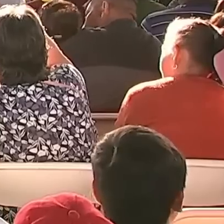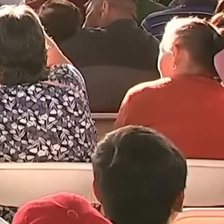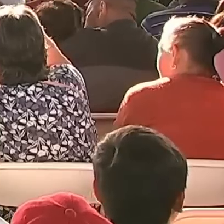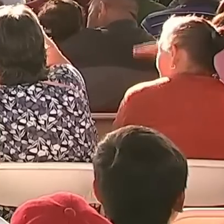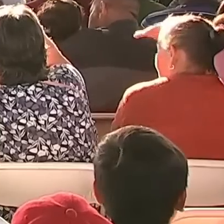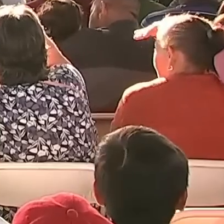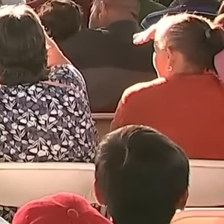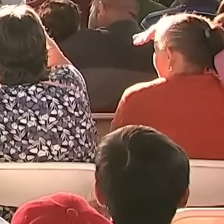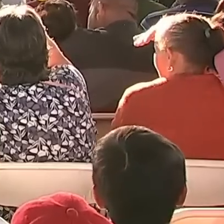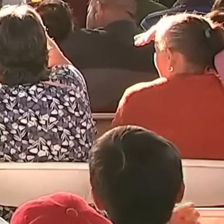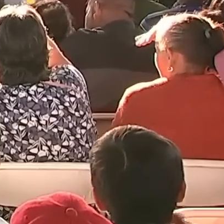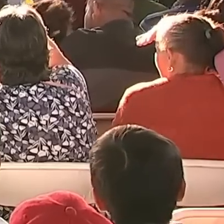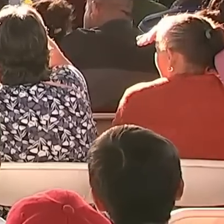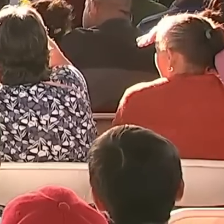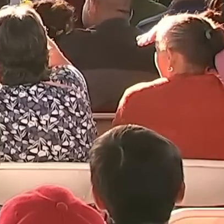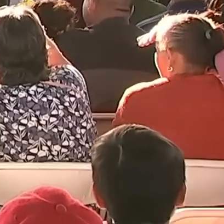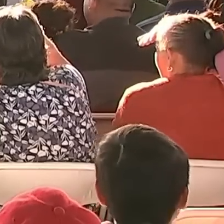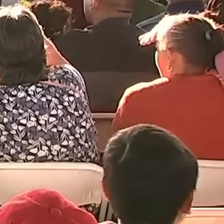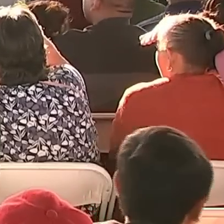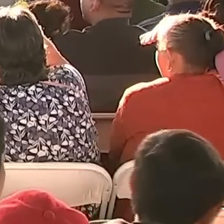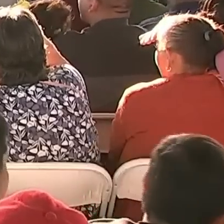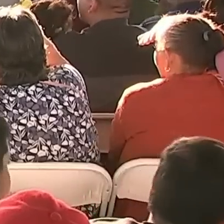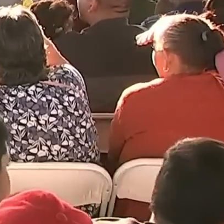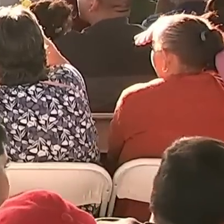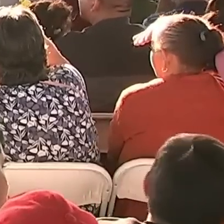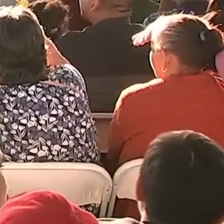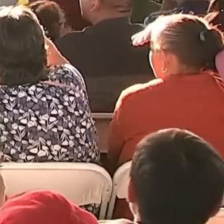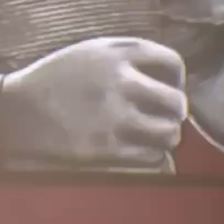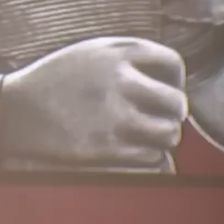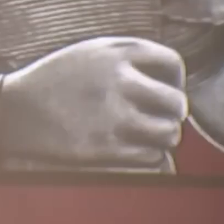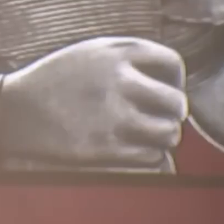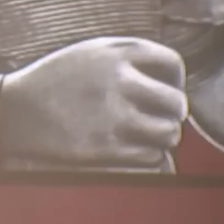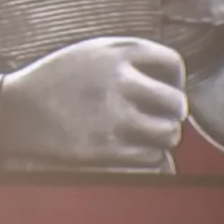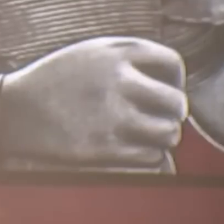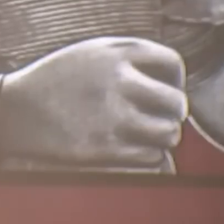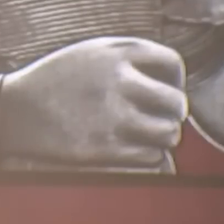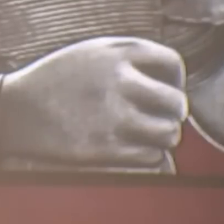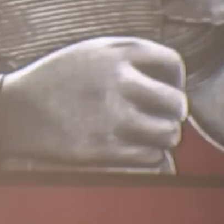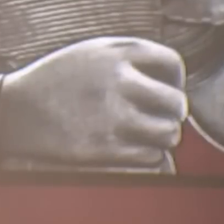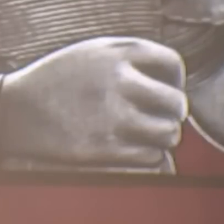a nuestra presidenta constitucional de los Estados Unidos Mexicanos la Dora [Aplausos]